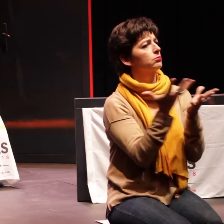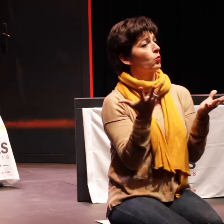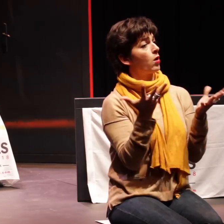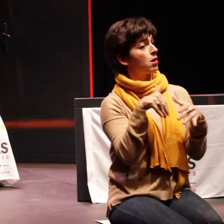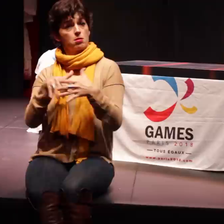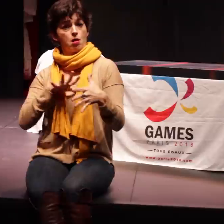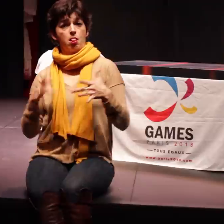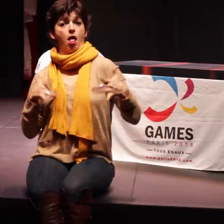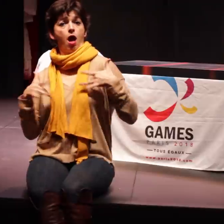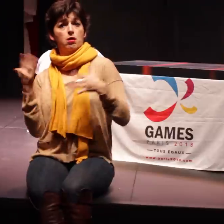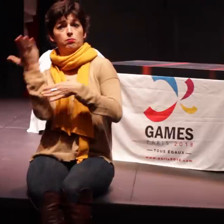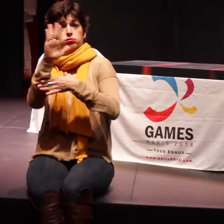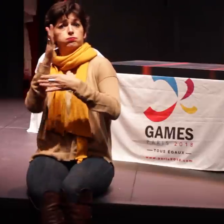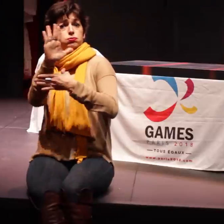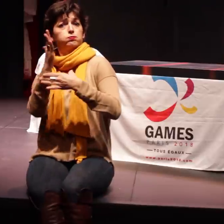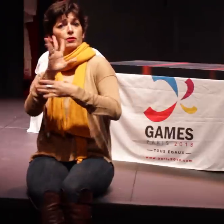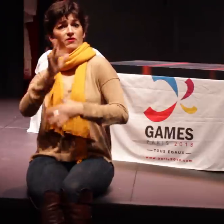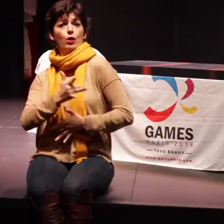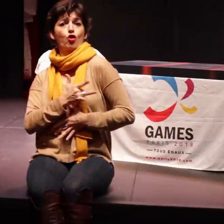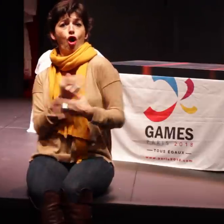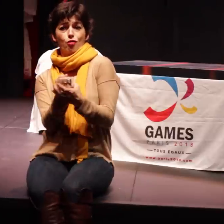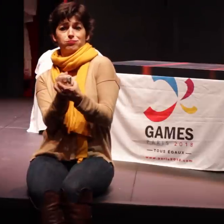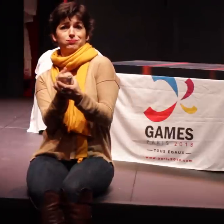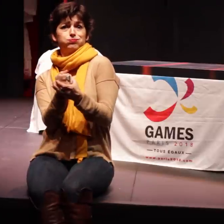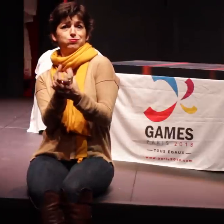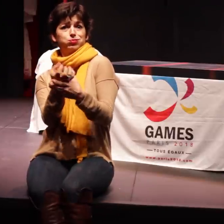Donc nous sommes un théâtre, ce qui est le cœur de notre activité.